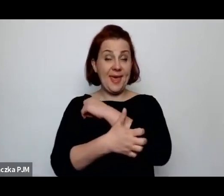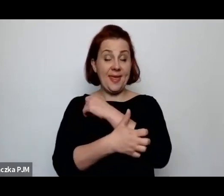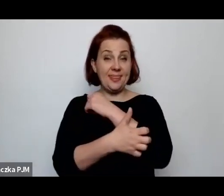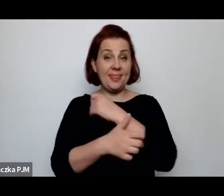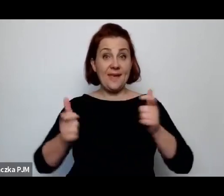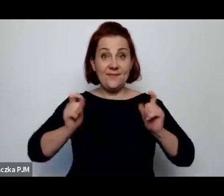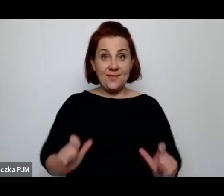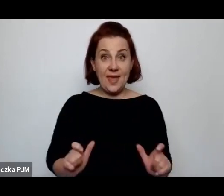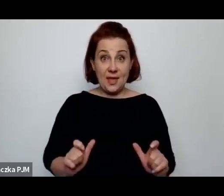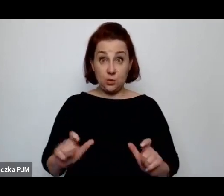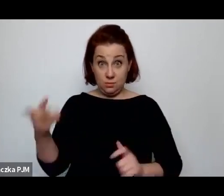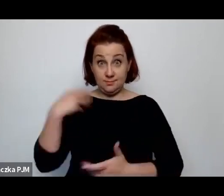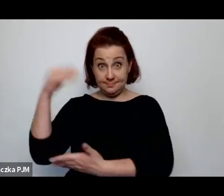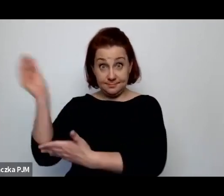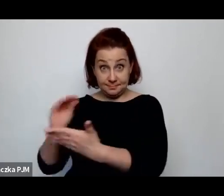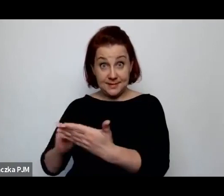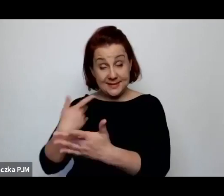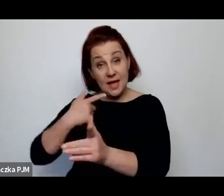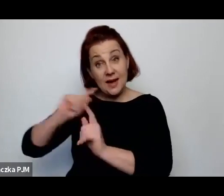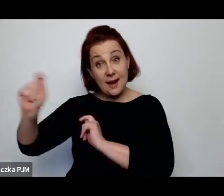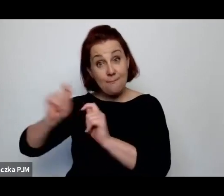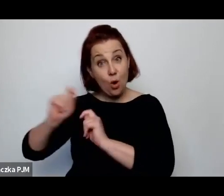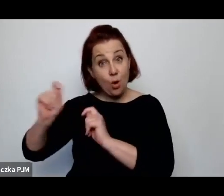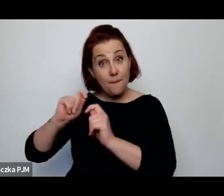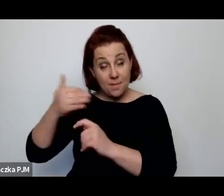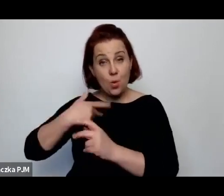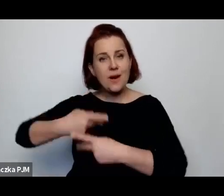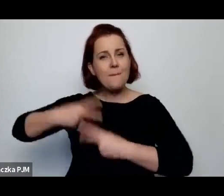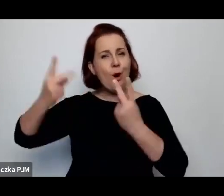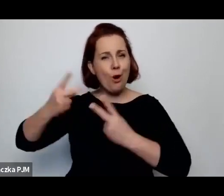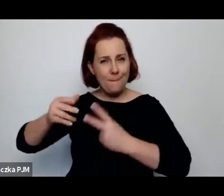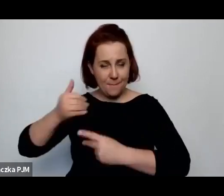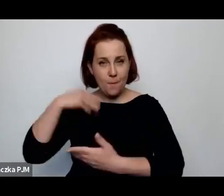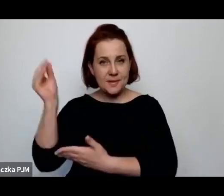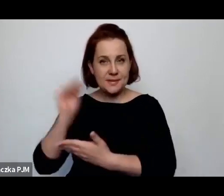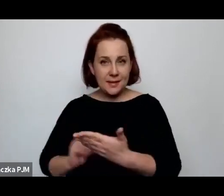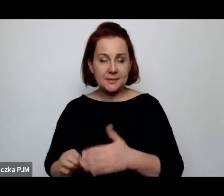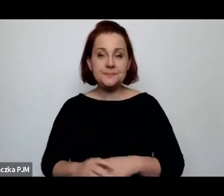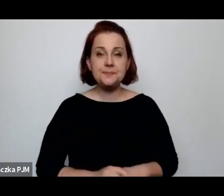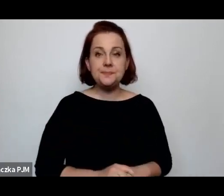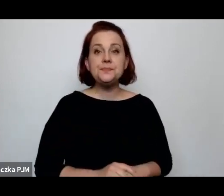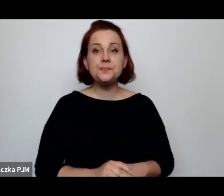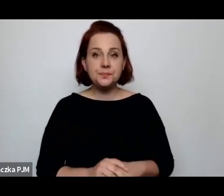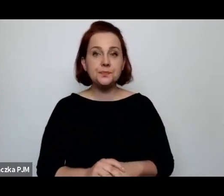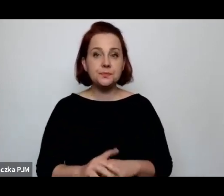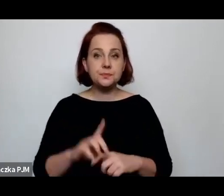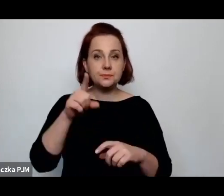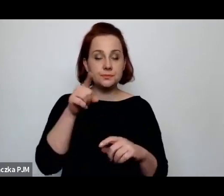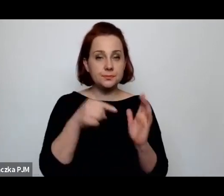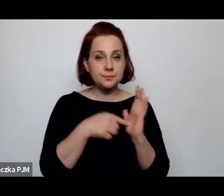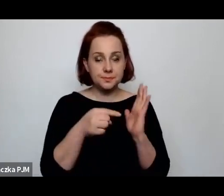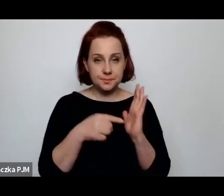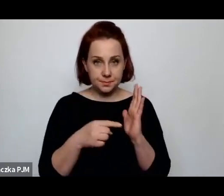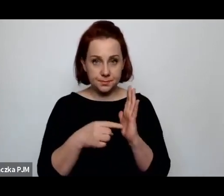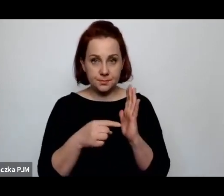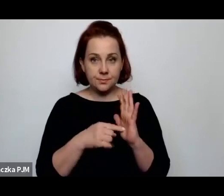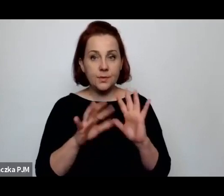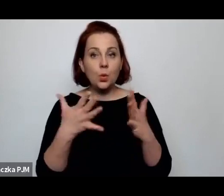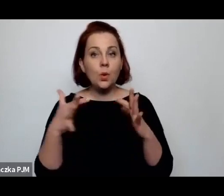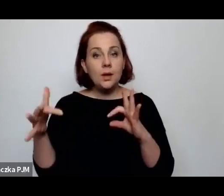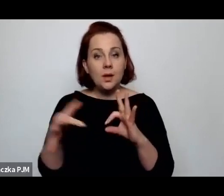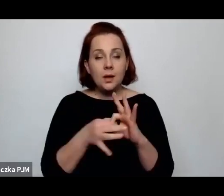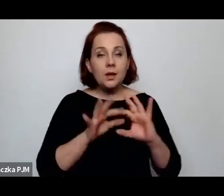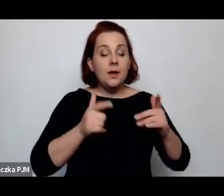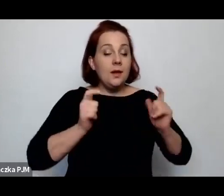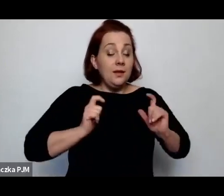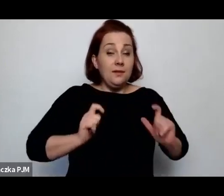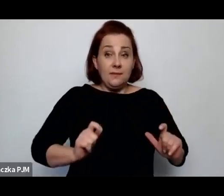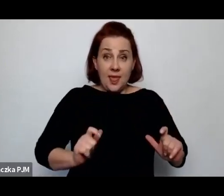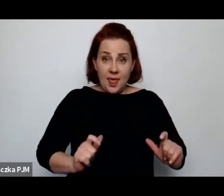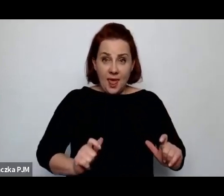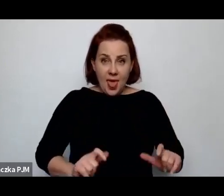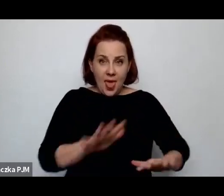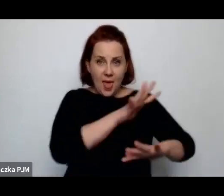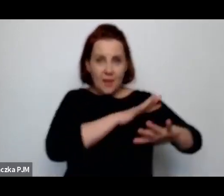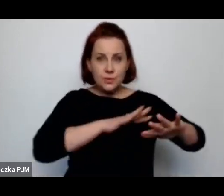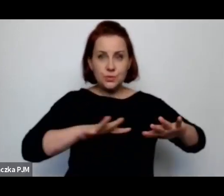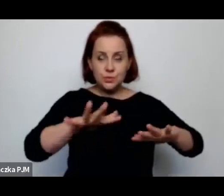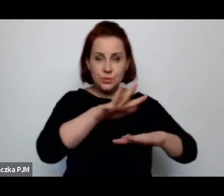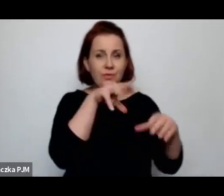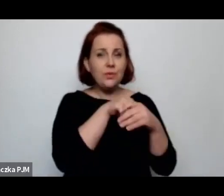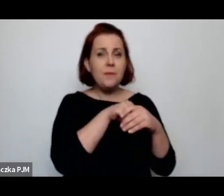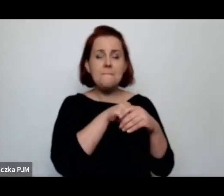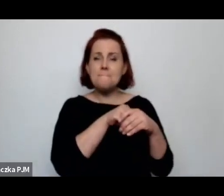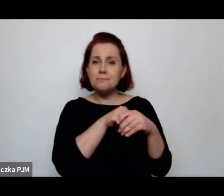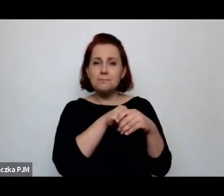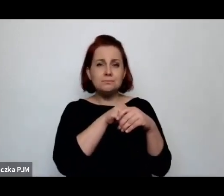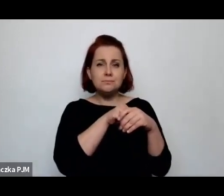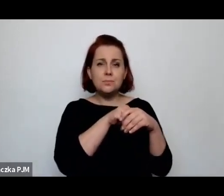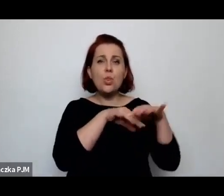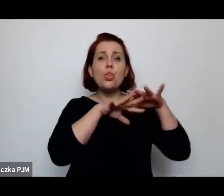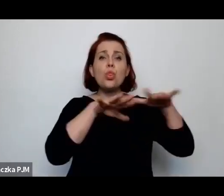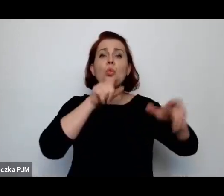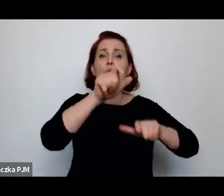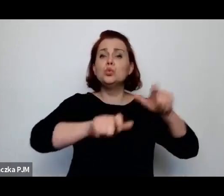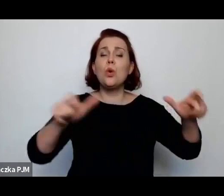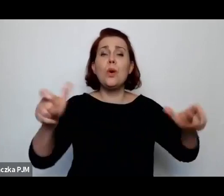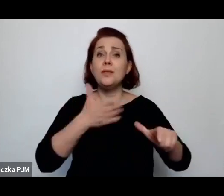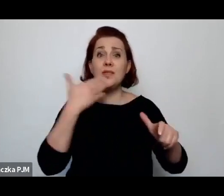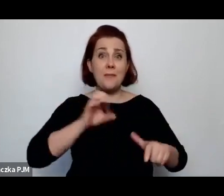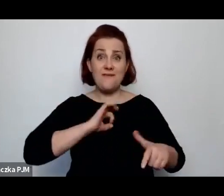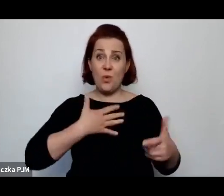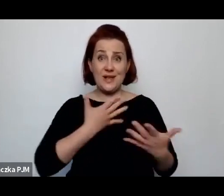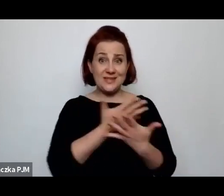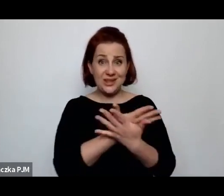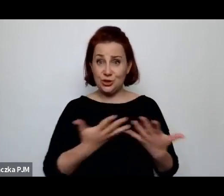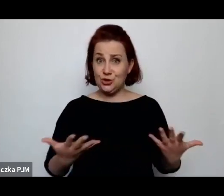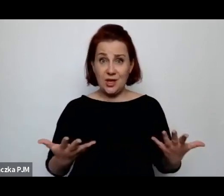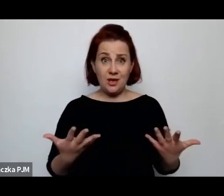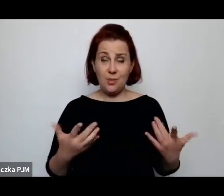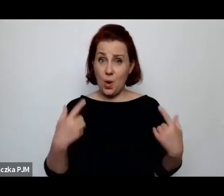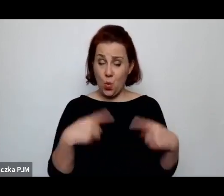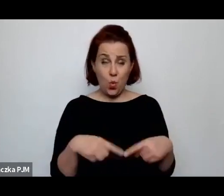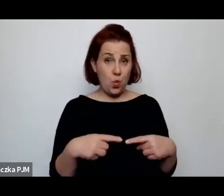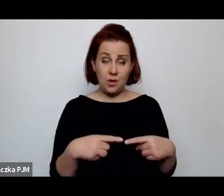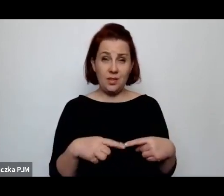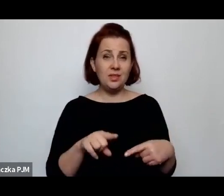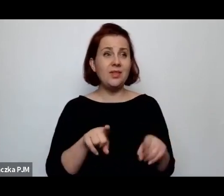Znowu się odniosę do tego, że wieś była faktycznie pełna ludzi, którzy nie mieli swojej ziemi i nie mieli swojego kąta